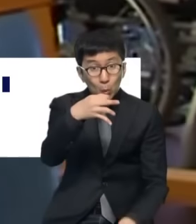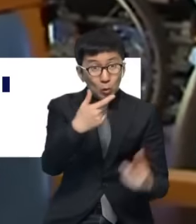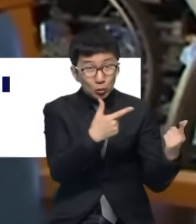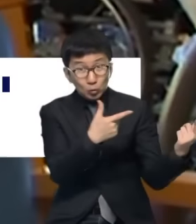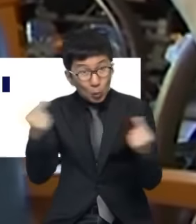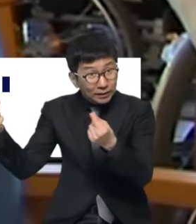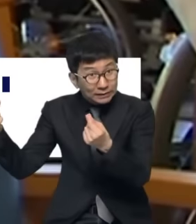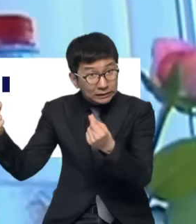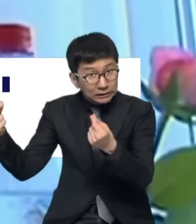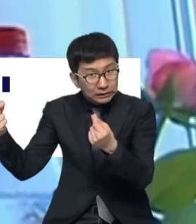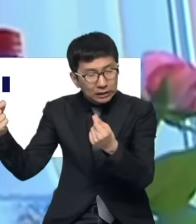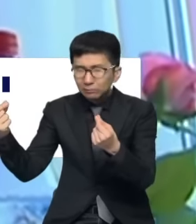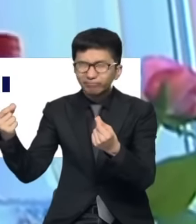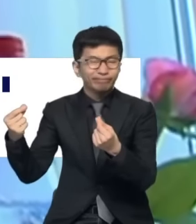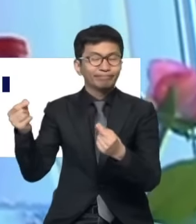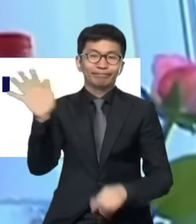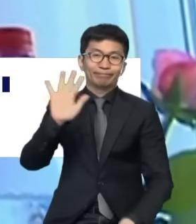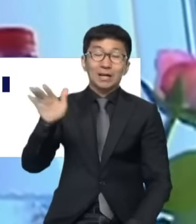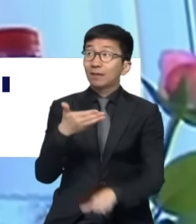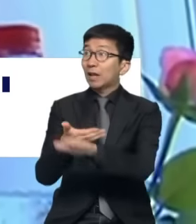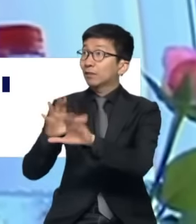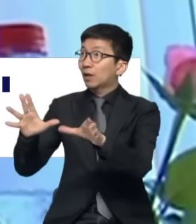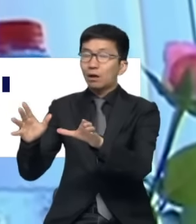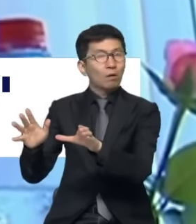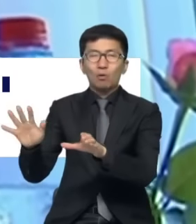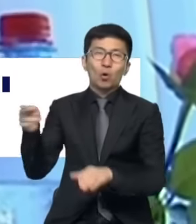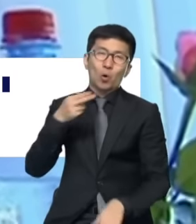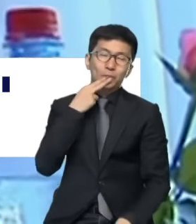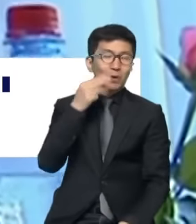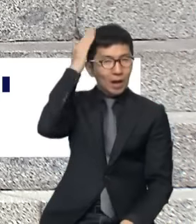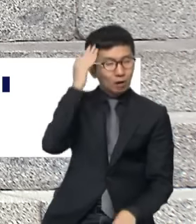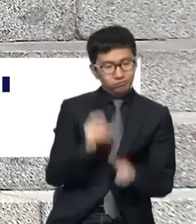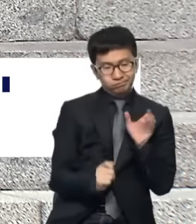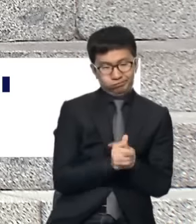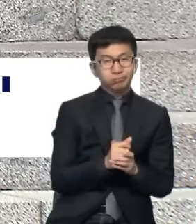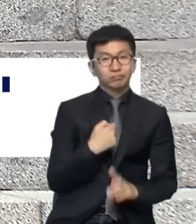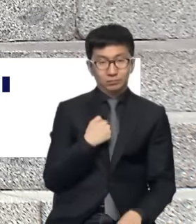부담이라는 사회보험 원칙에서 벗어나 다른 나라에서는 아직 사례를 찾기 힘든데 정부는 우리나라는 세계에서 유례없는